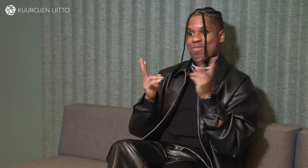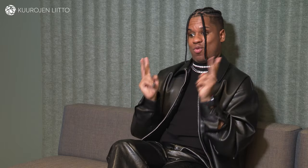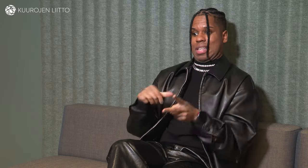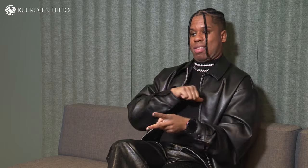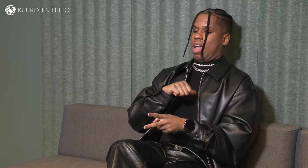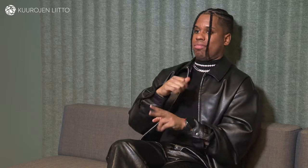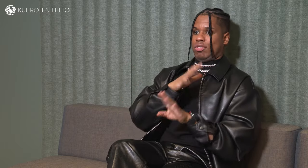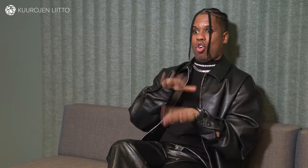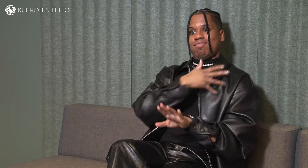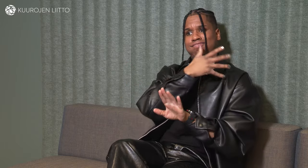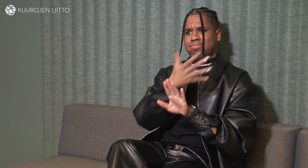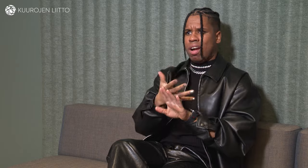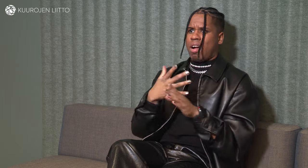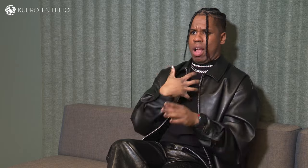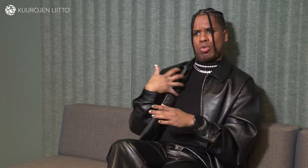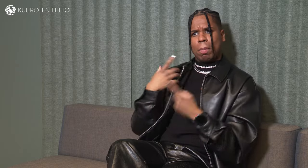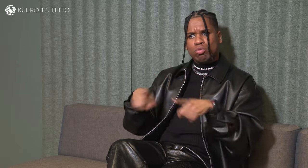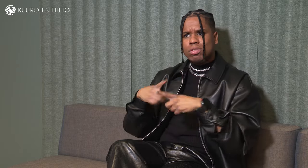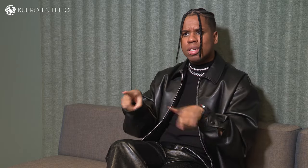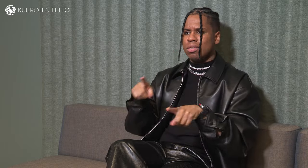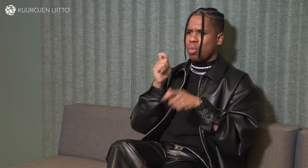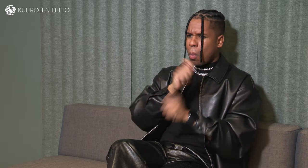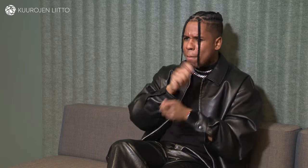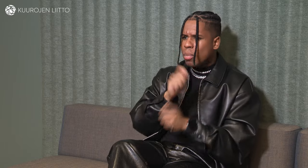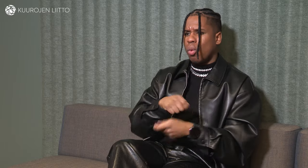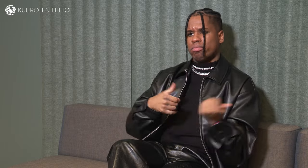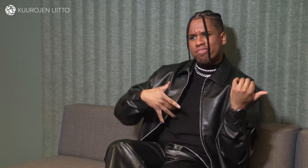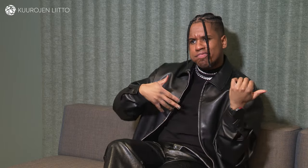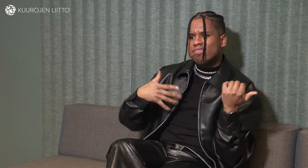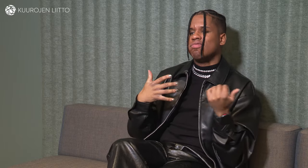koska olen harrastanut musiikkia monipuolisesti jo pitkään.